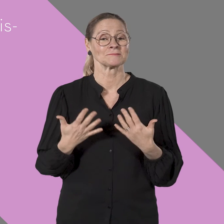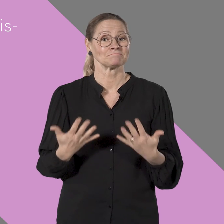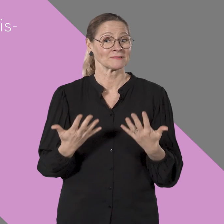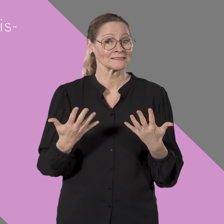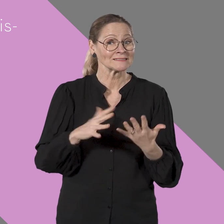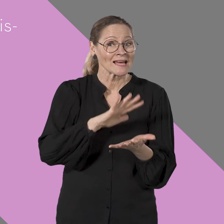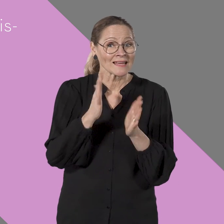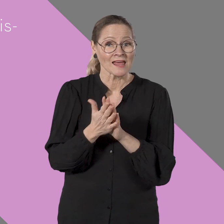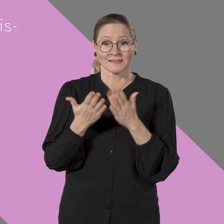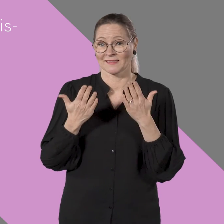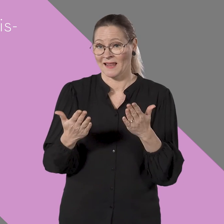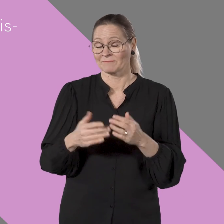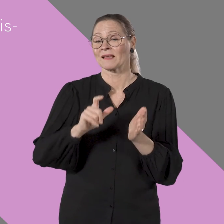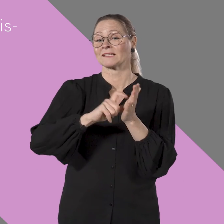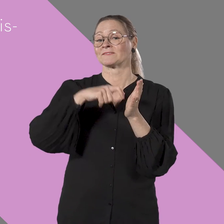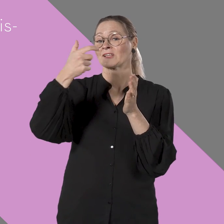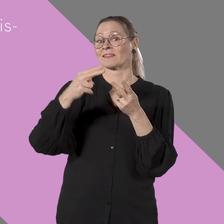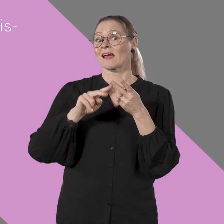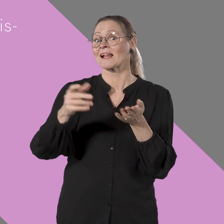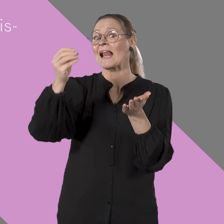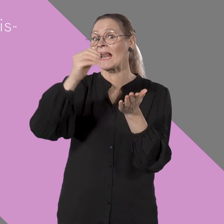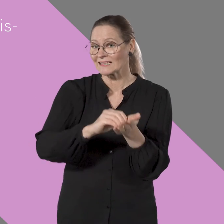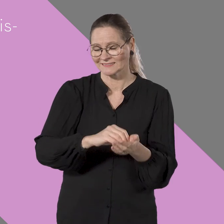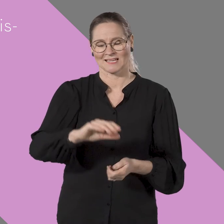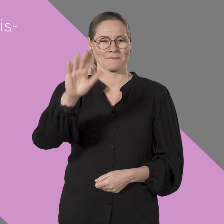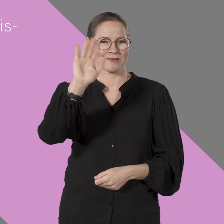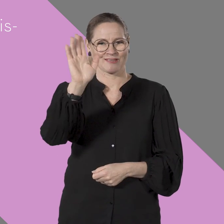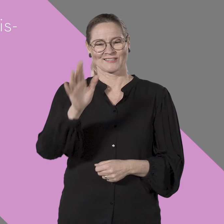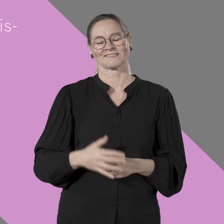Tässä kaikki tällä kertaa. Ensi viikolla taas lisää, moi moi!